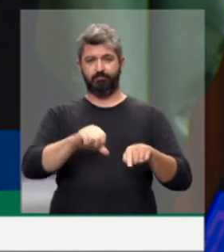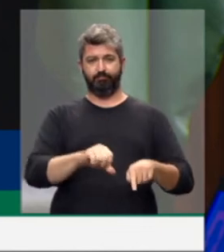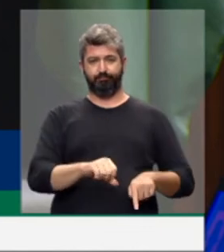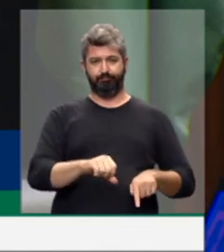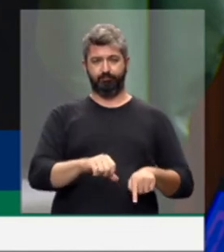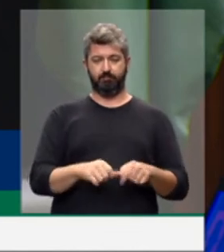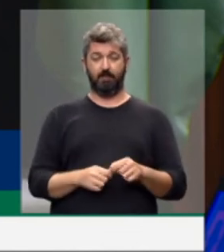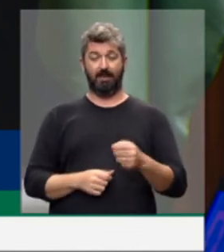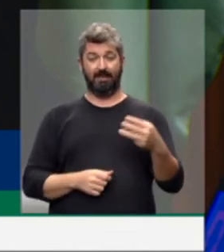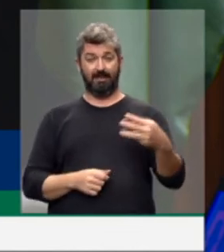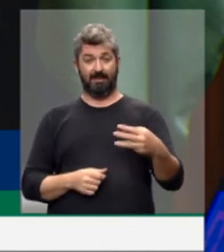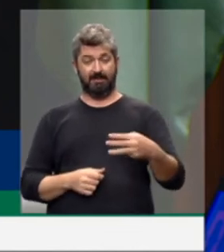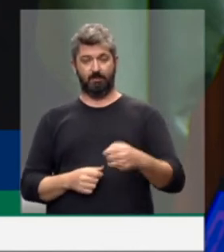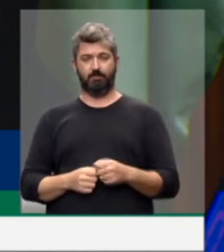GRANDE EQUÍVOCO HISTÓRICO E